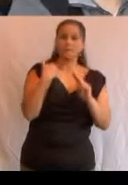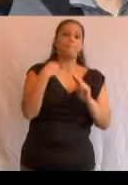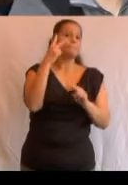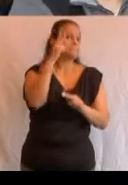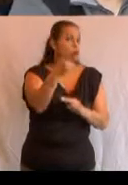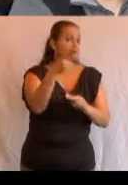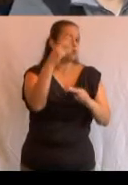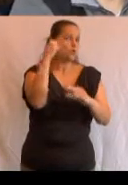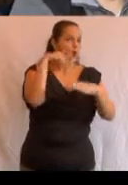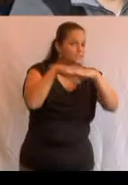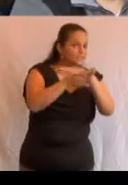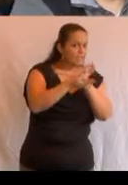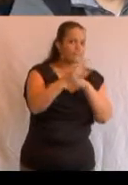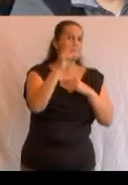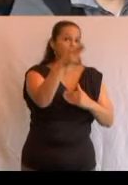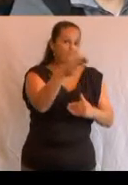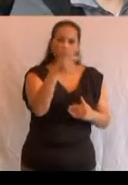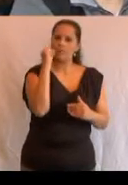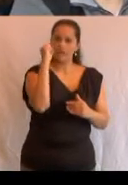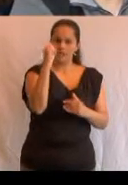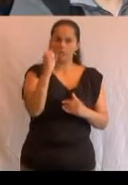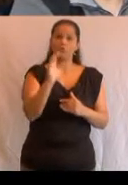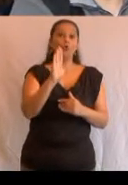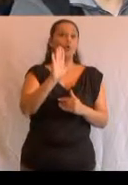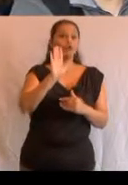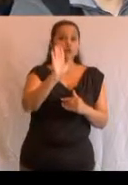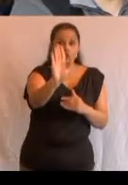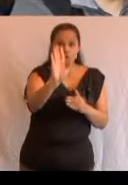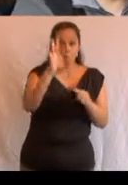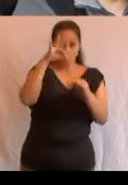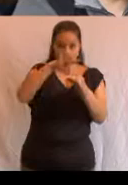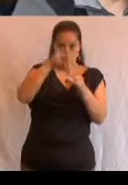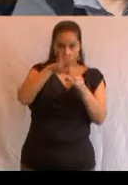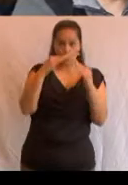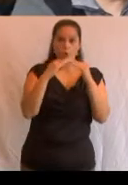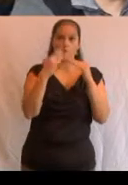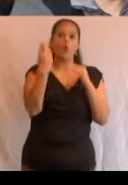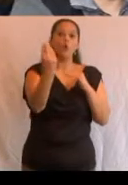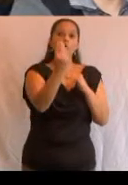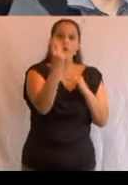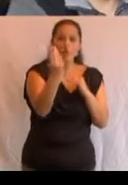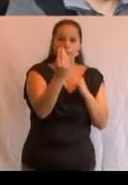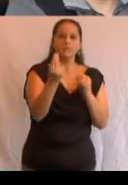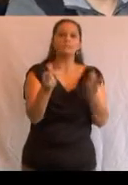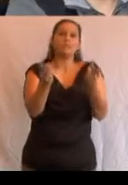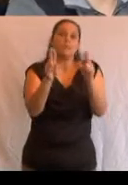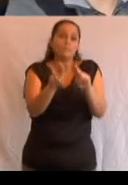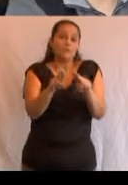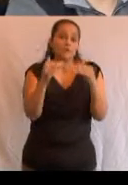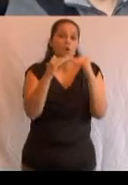y ese mismo derecho, si bien es cierto el voto y ustedes, qué es como jóvenes como adolescentes pero también como personas con